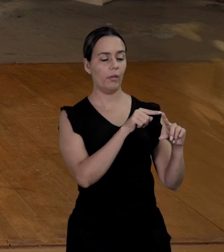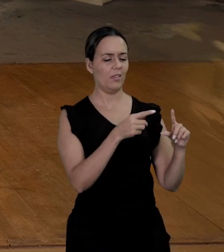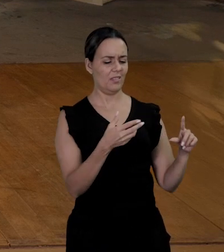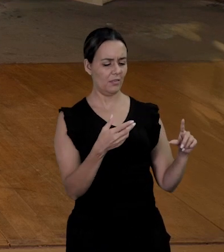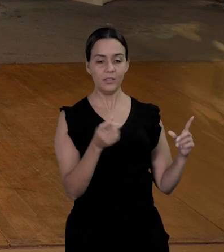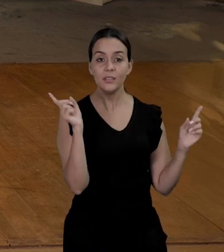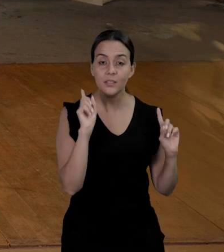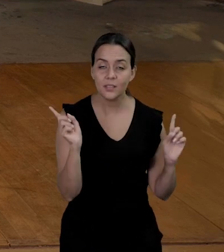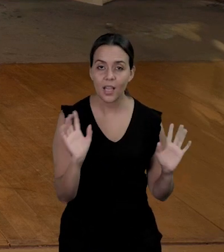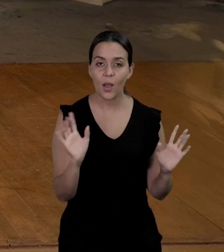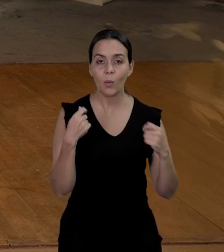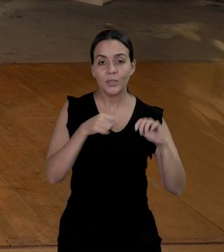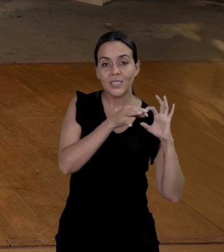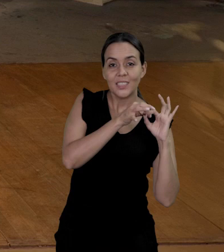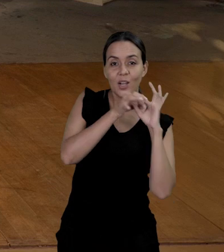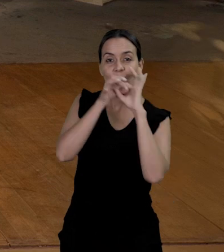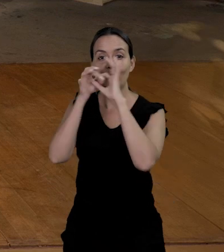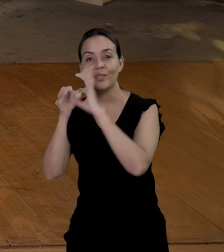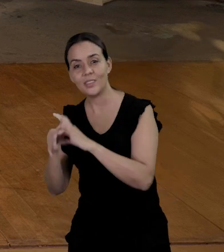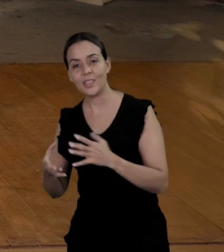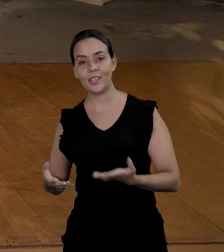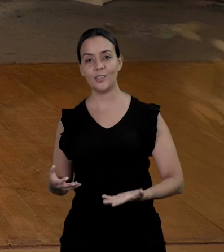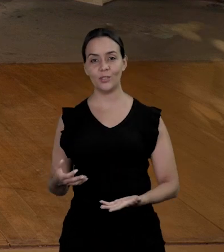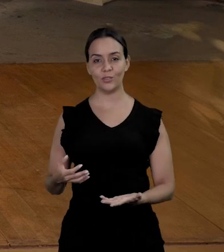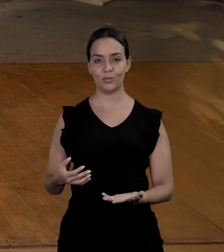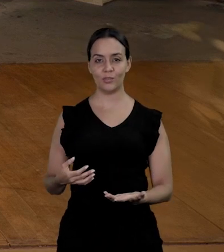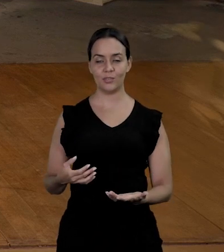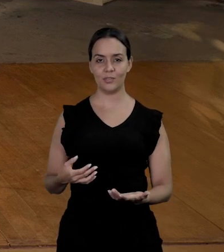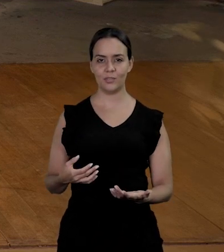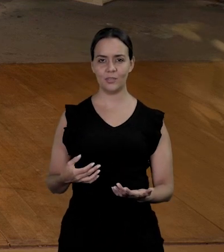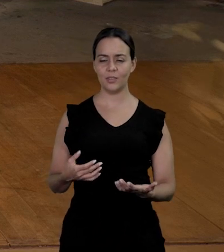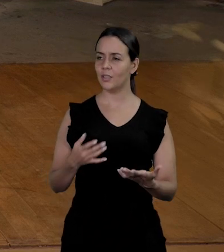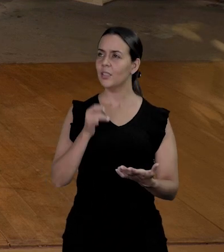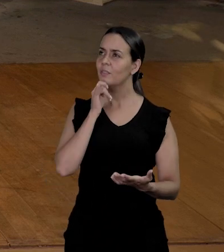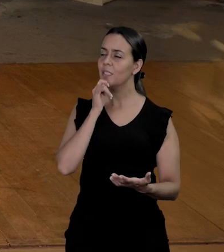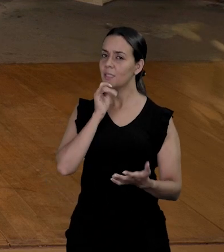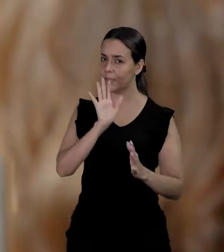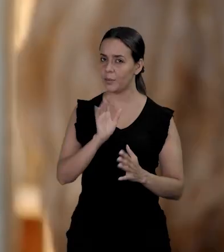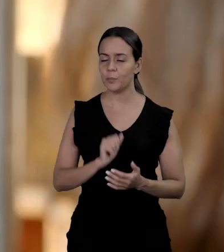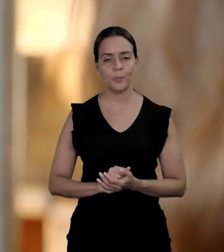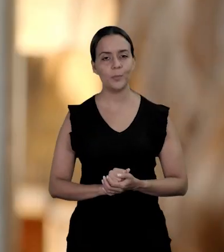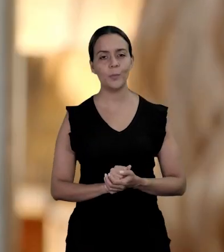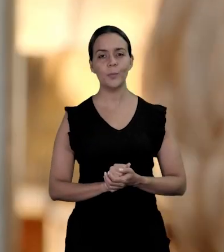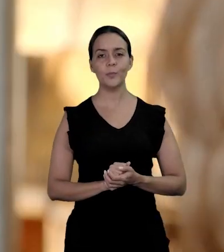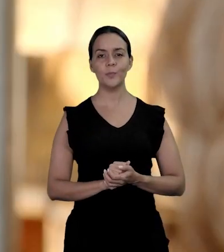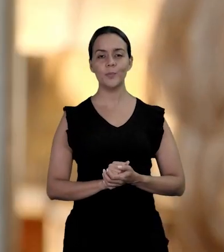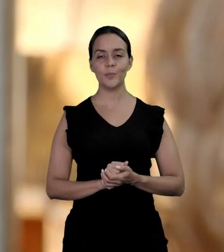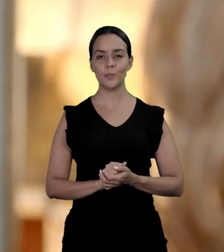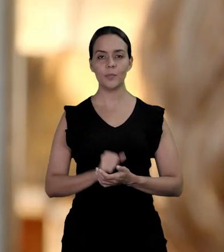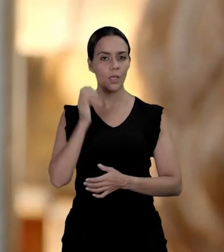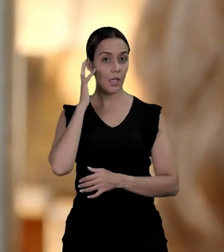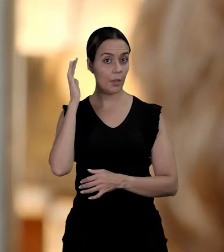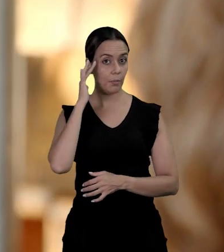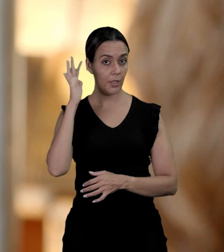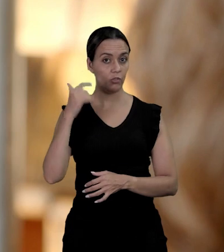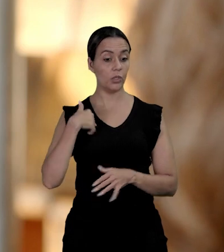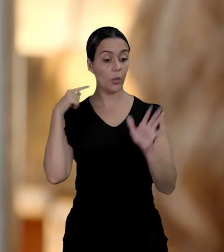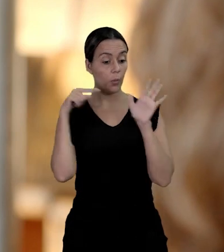É, é. Misericórdia. Sabe? Viu um triângulo isósceles. Não é isso, mas no sentido... Eu vou dar um exemplo.